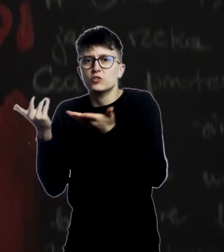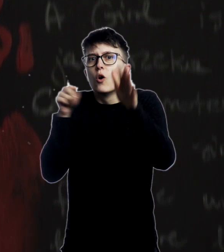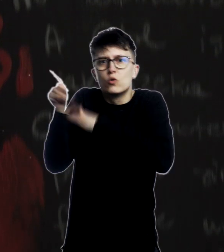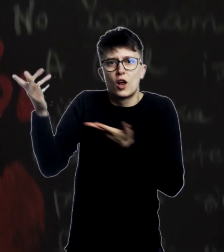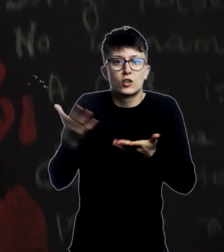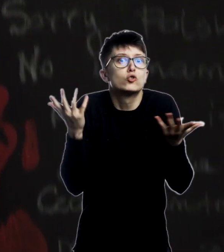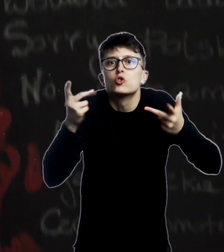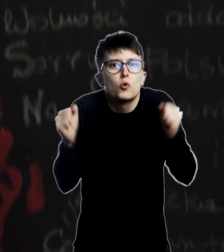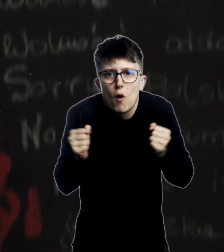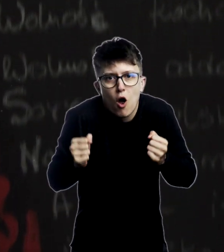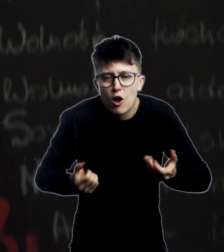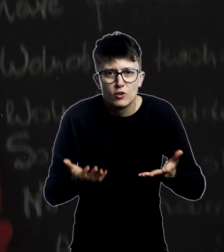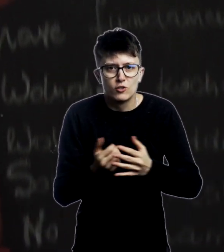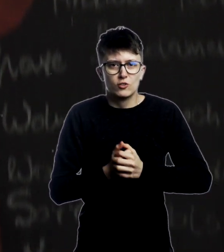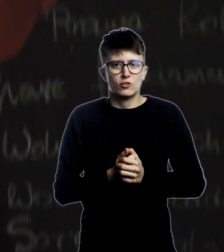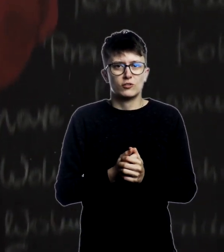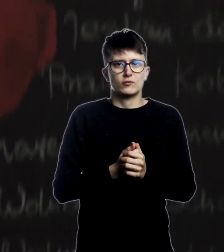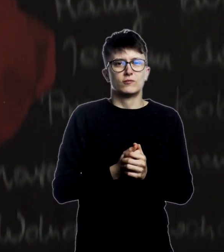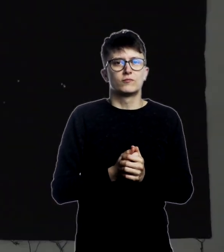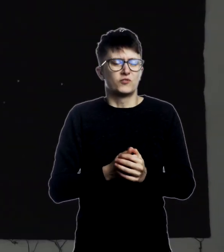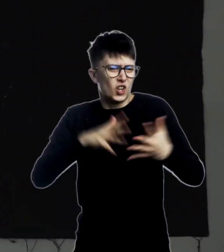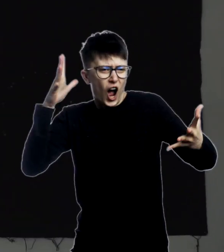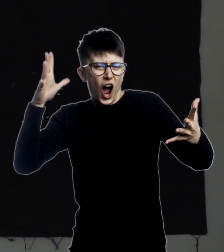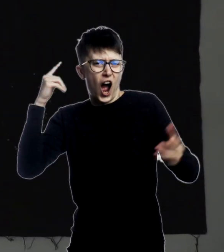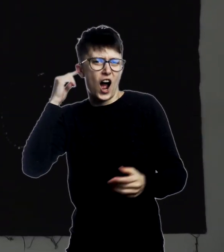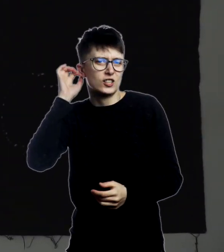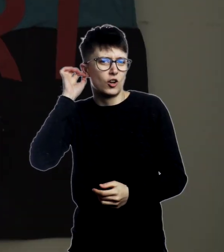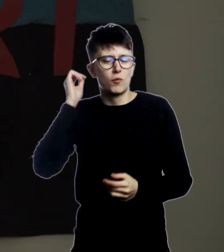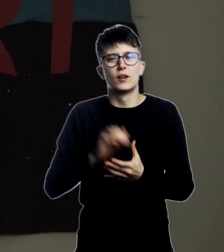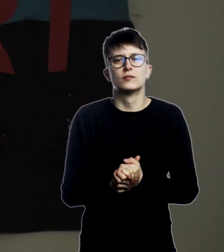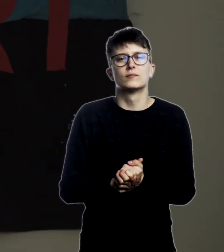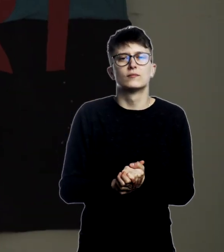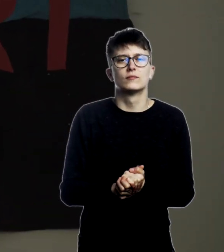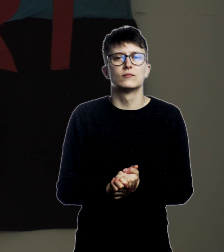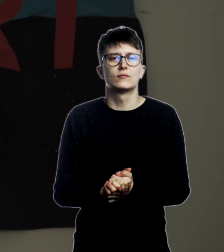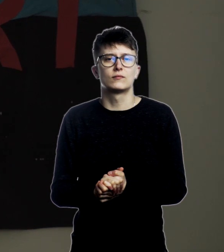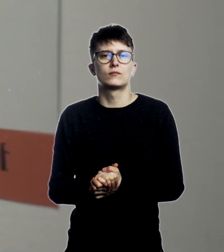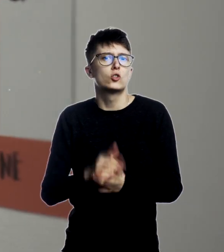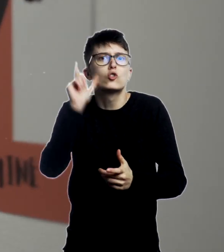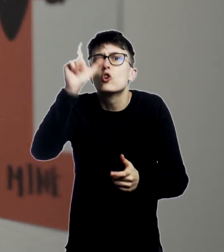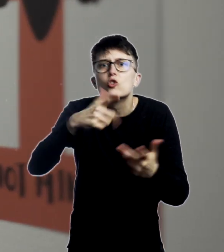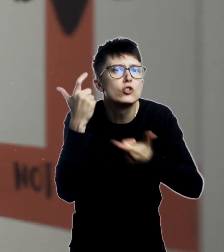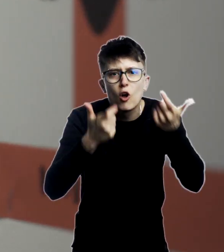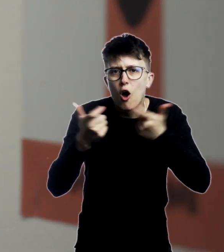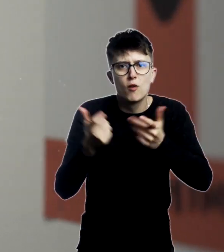CZEGO SIĘ BOISZ? [WRZASK KOBIETY] KTO CI TO ZROBIŁ? KTO CI TO ZROBIŁ?